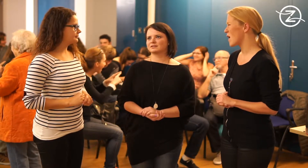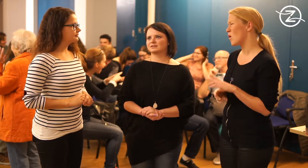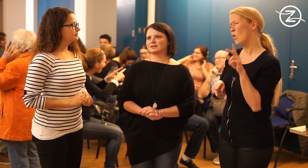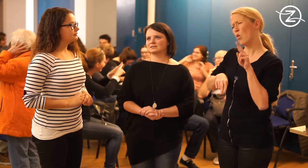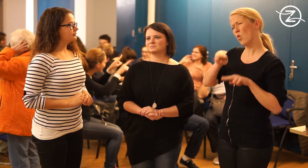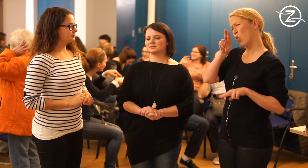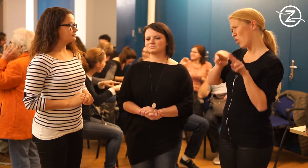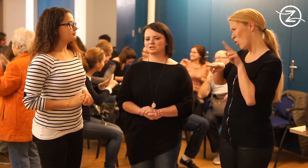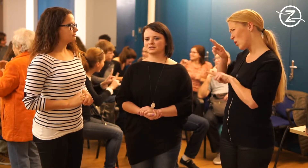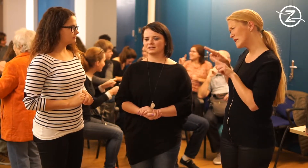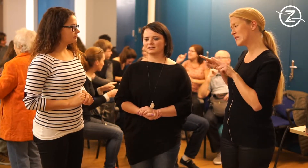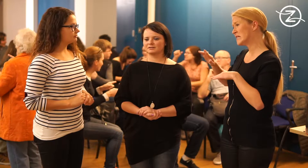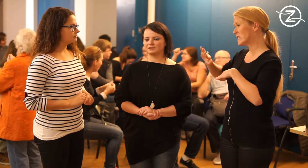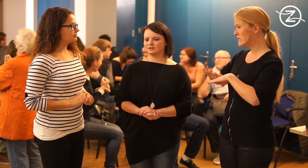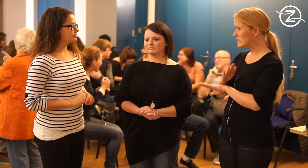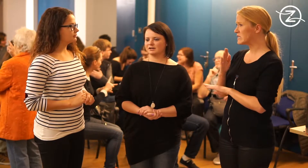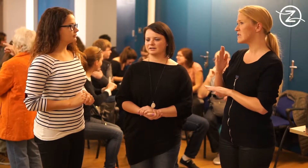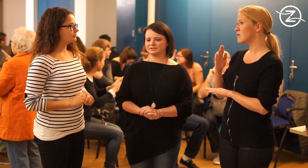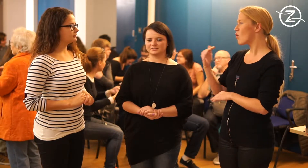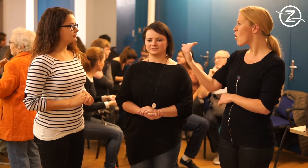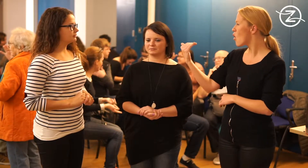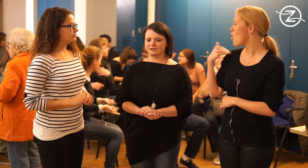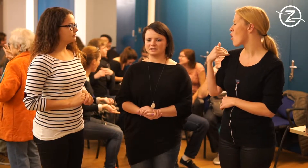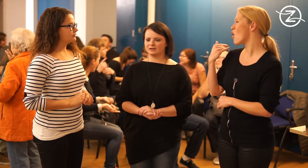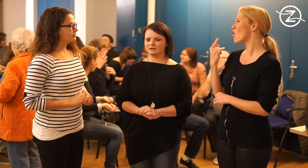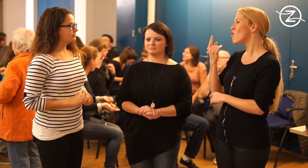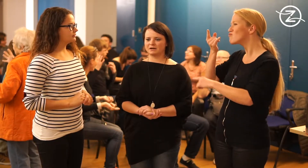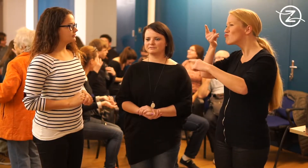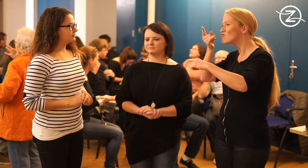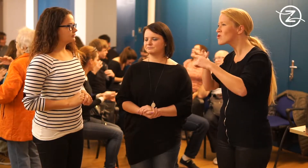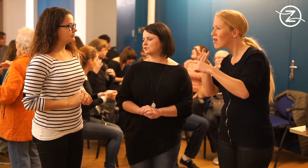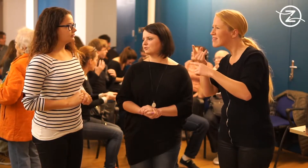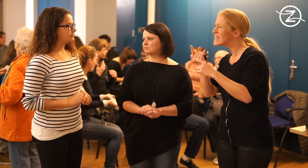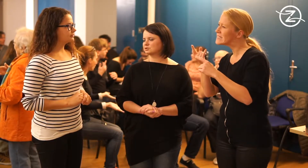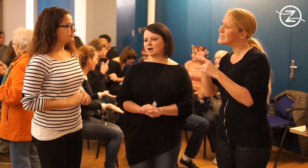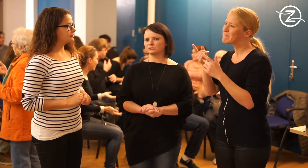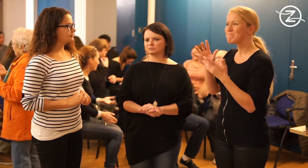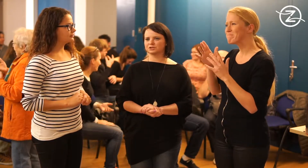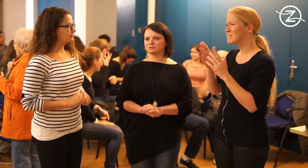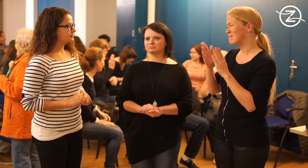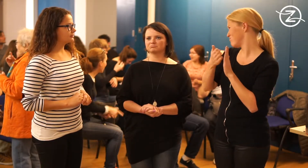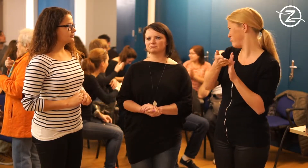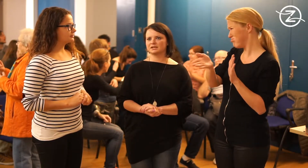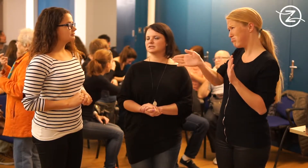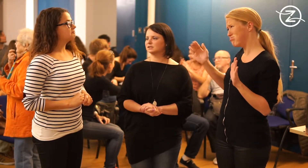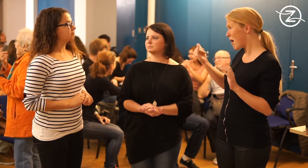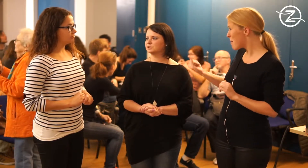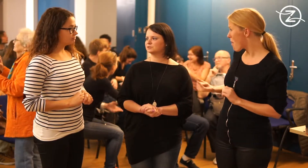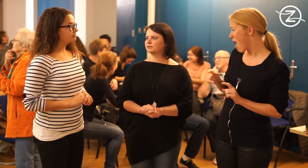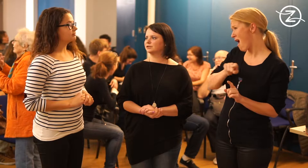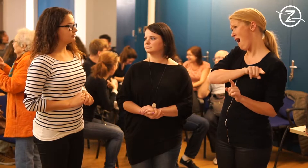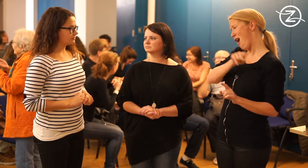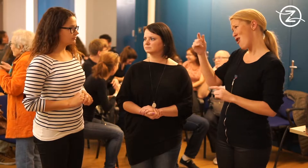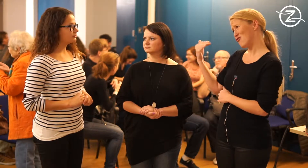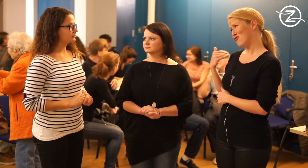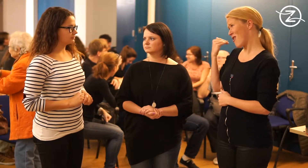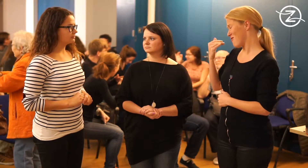Nemůžu přesně říct, s jakou věkovou kategorií se při své práci setkávám. Je to různé.